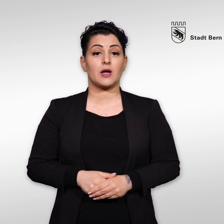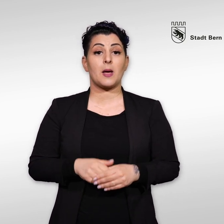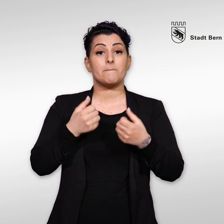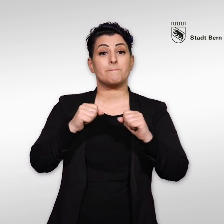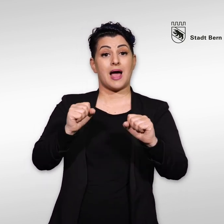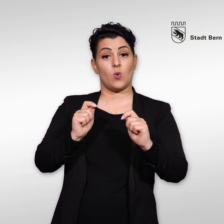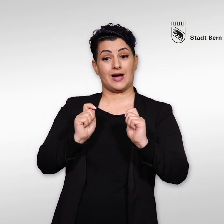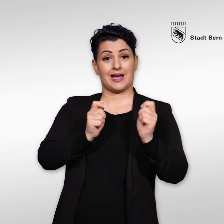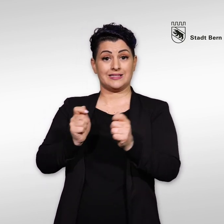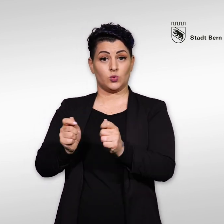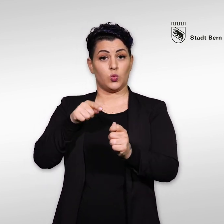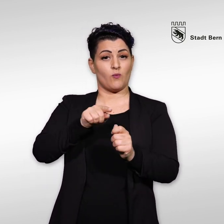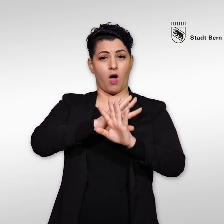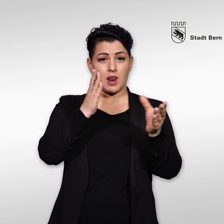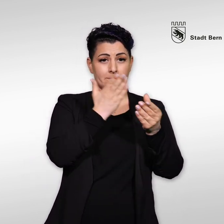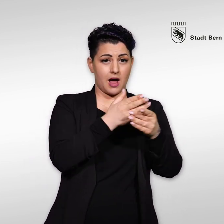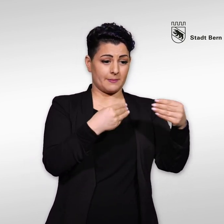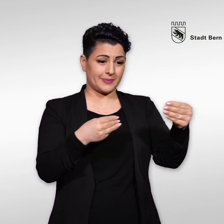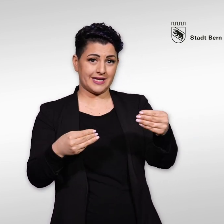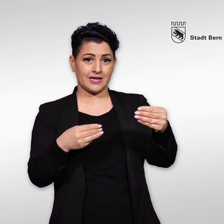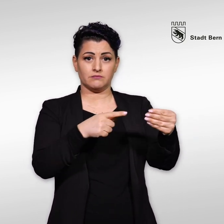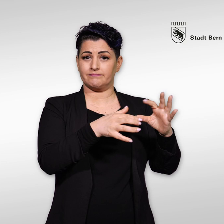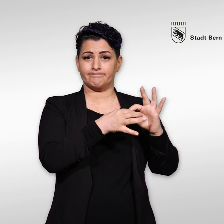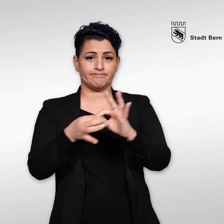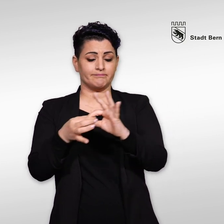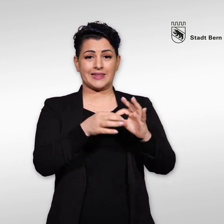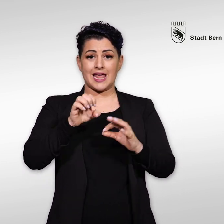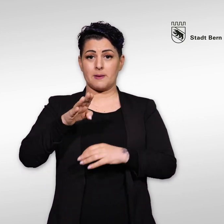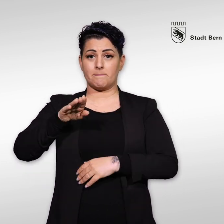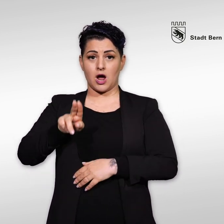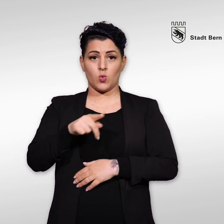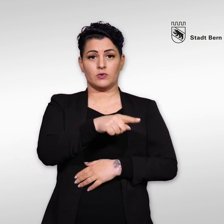Baugesuche, die in reiner Papierform (nicht in Verbindung mit eBau)